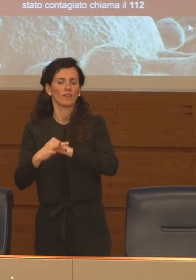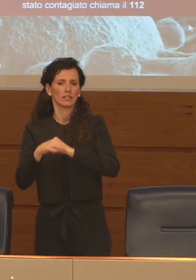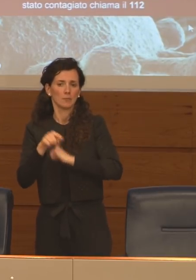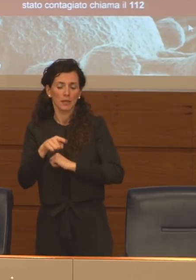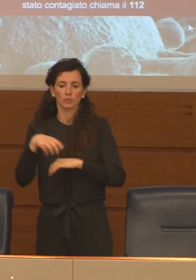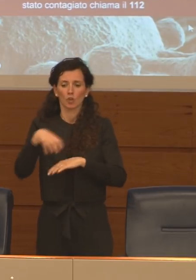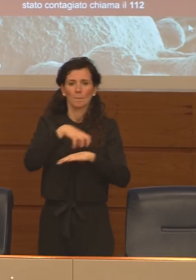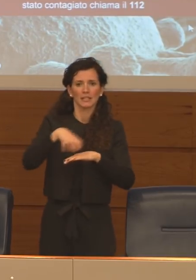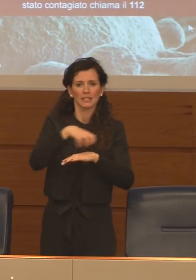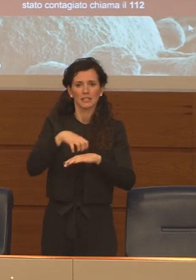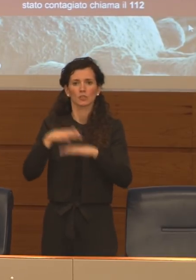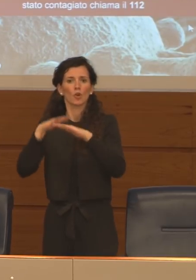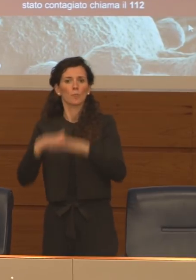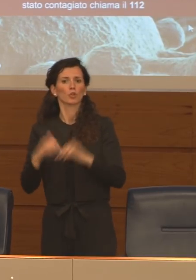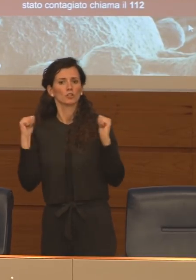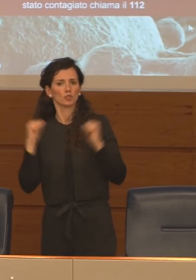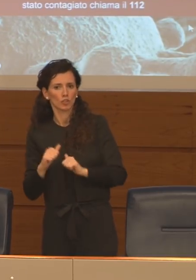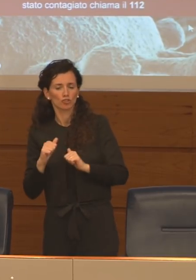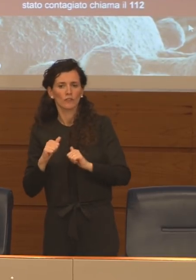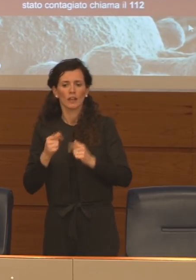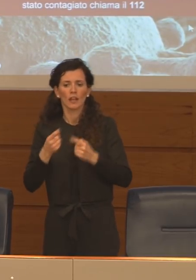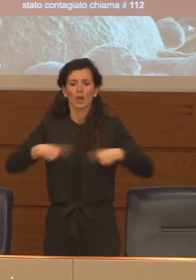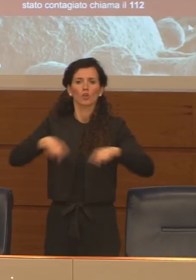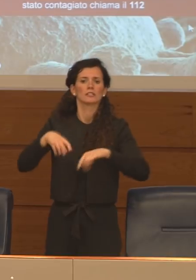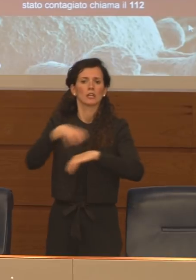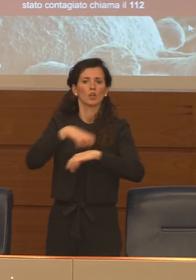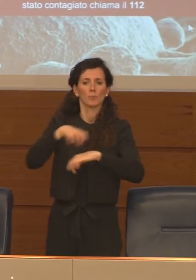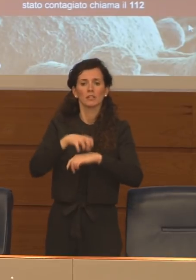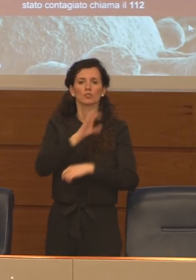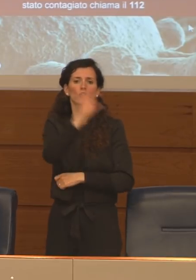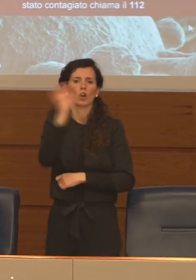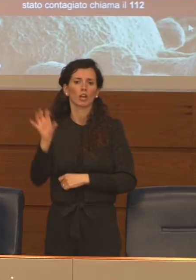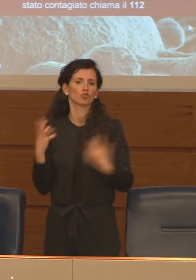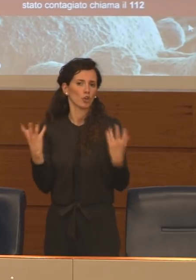dalla Protezione civile, dal Consiglio dei Ministri e dalle regioni.